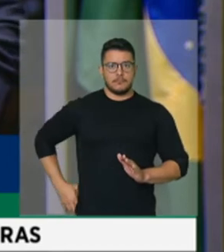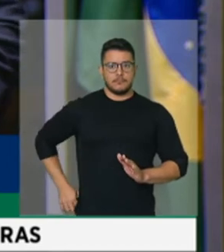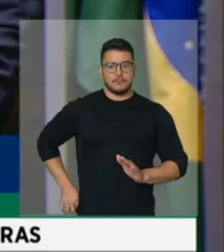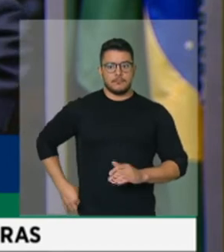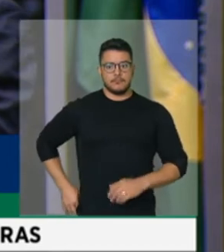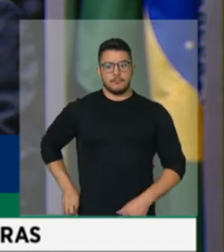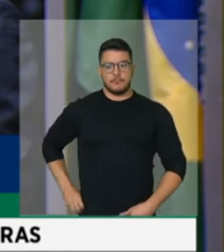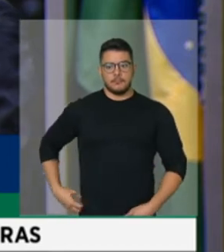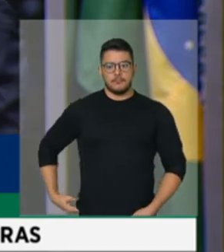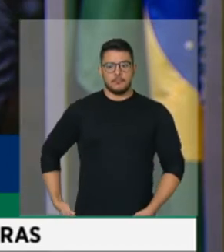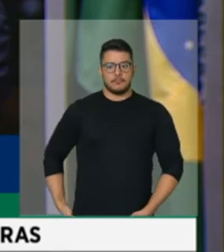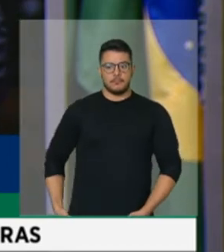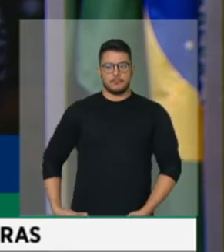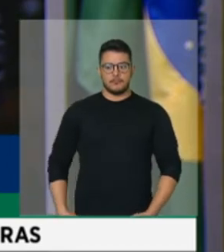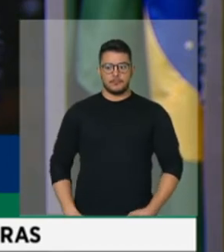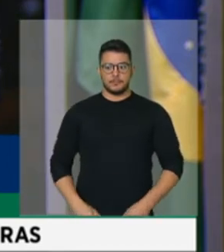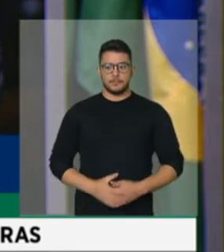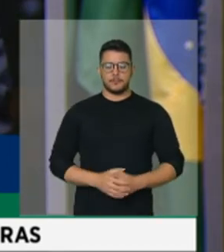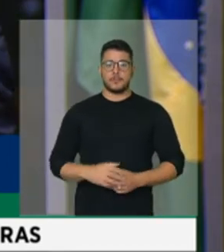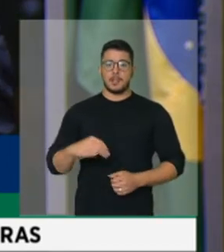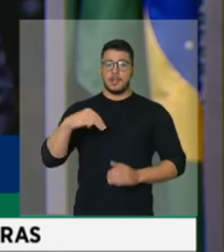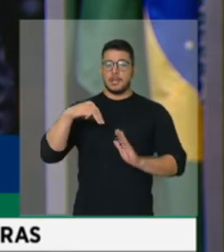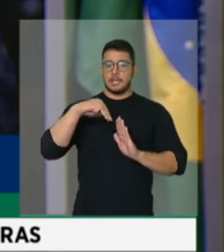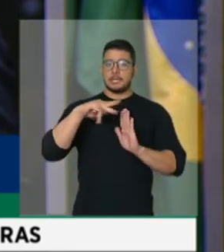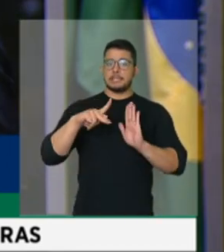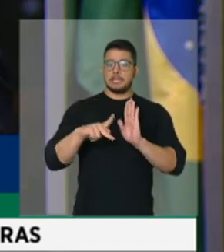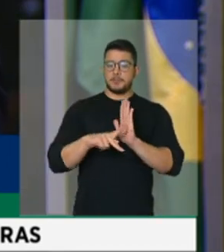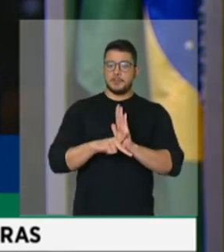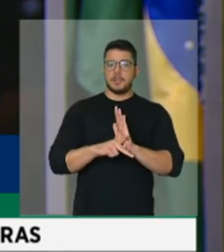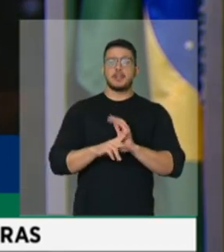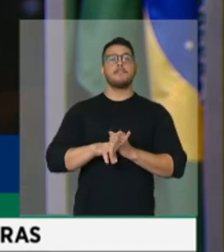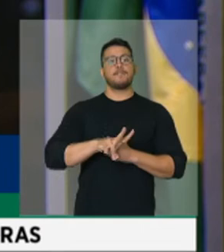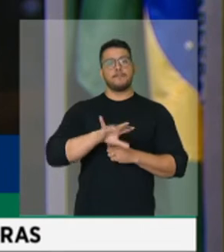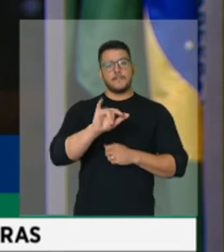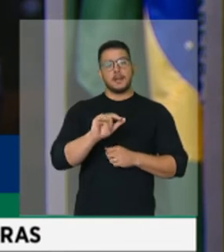POSSAMOS NOVAMENTE TER UM POSICIONAMENTO FAVORÁVEL É MP CONFORME SEMPRE FOI